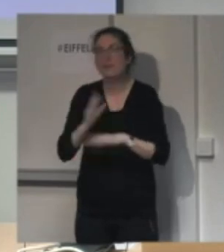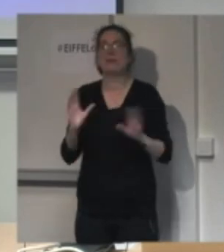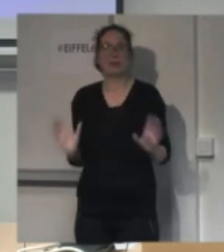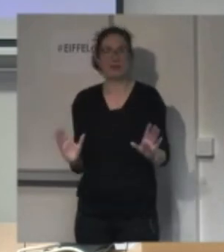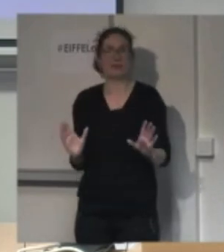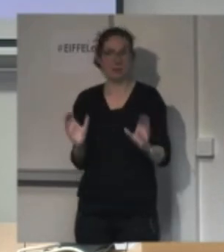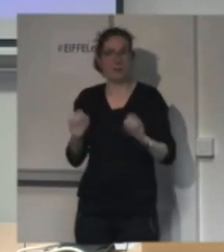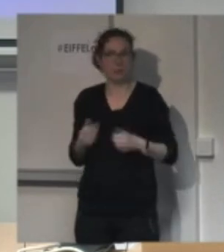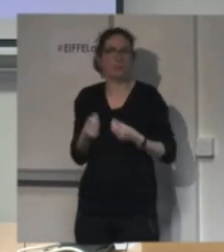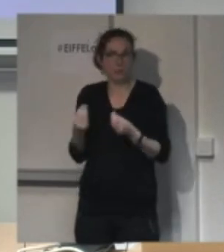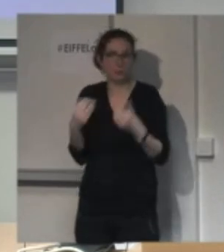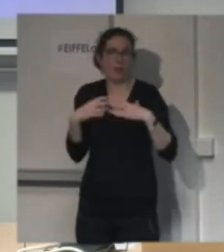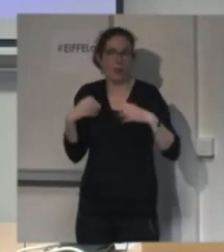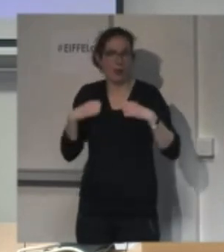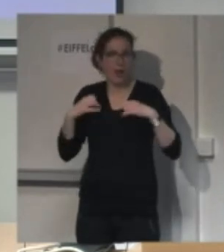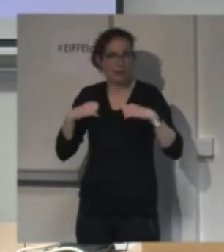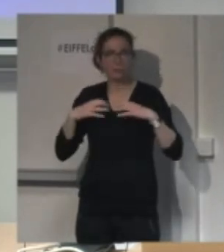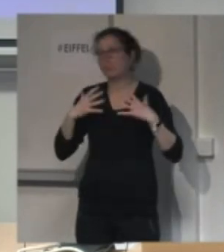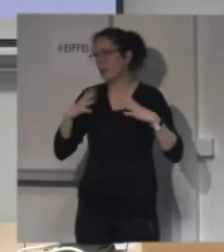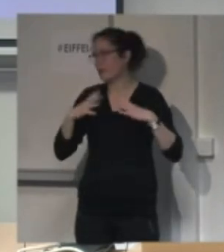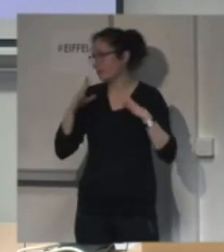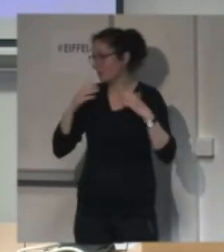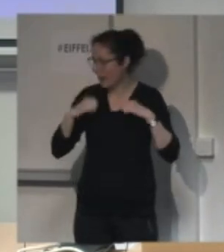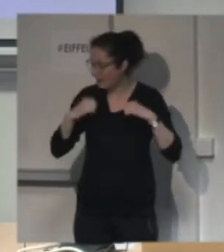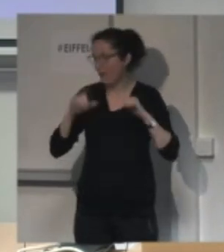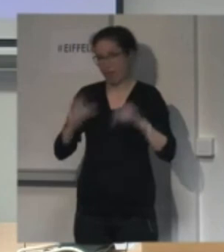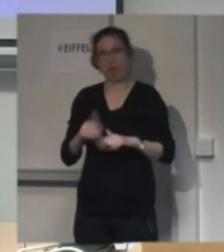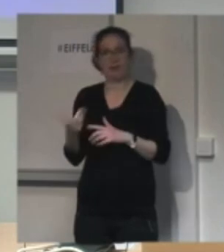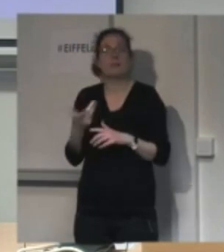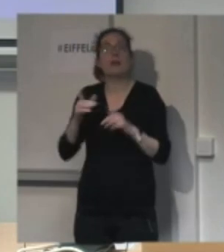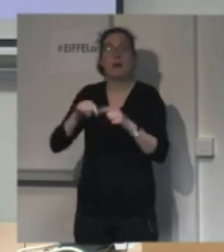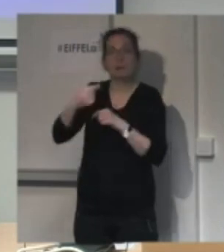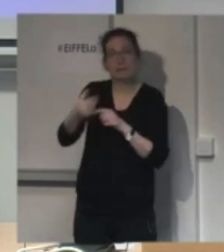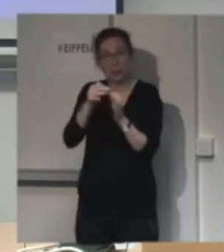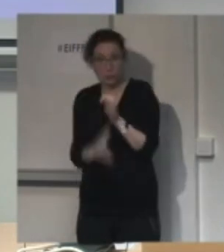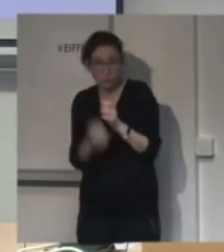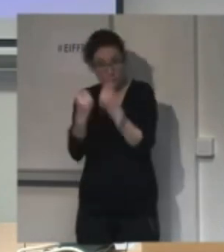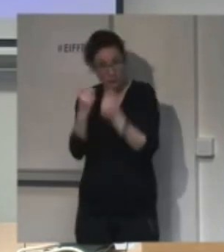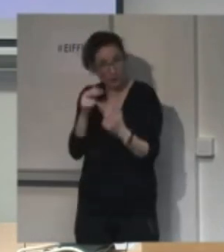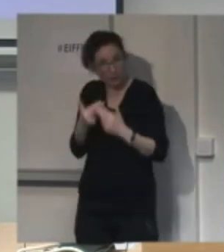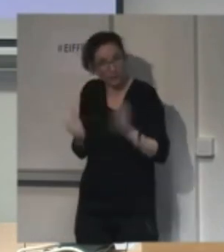Et de toute façon, il y a une session de questions-réponses à la fin si vous le souhaitez. Merci.